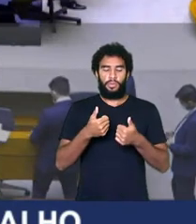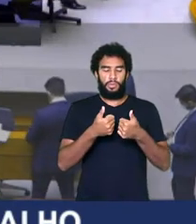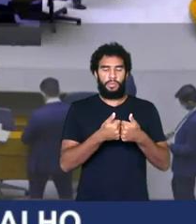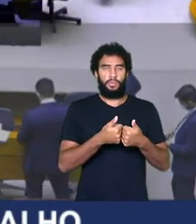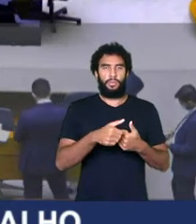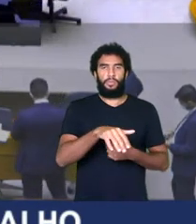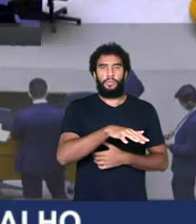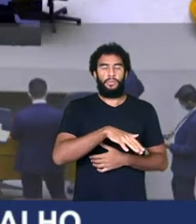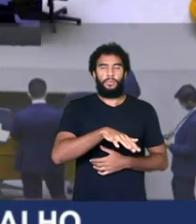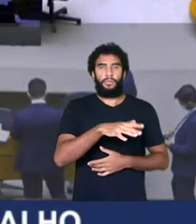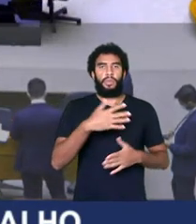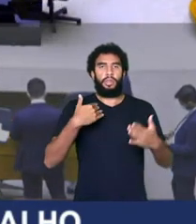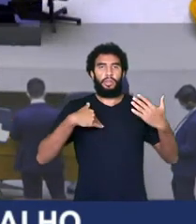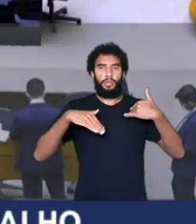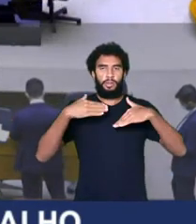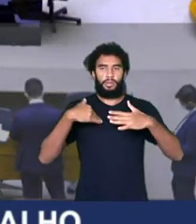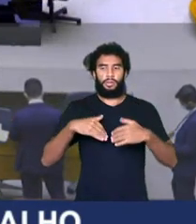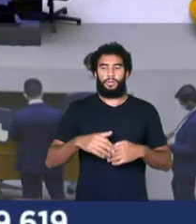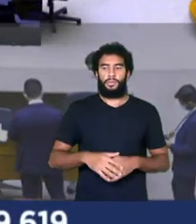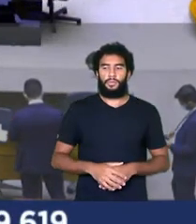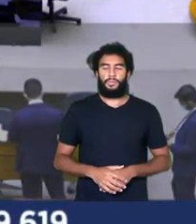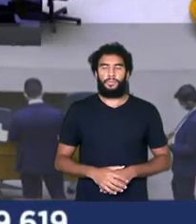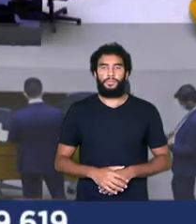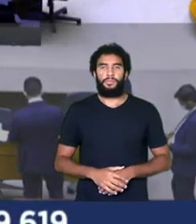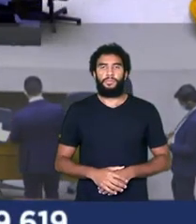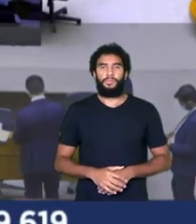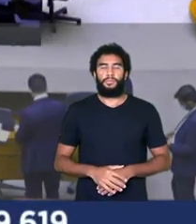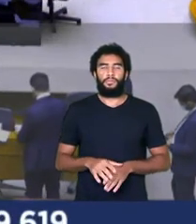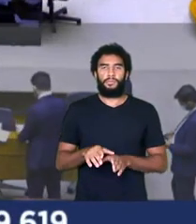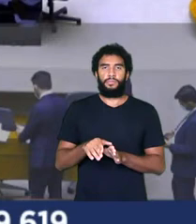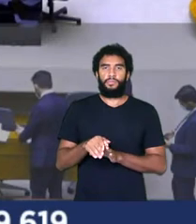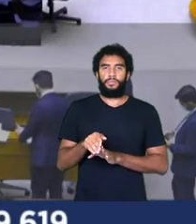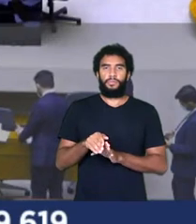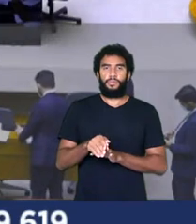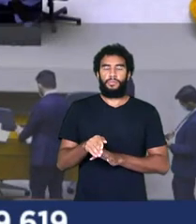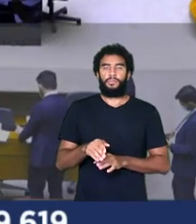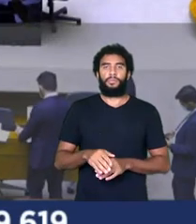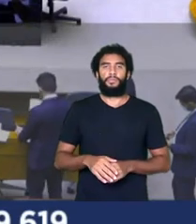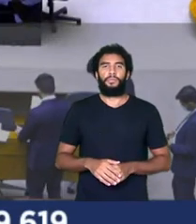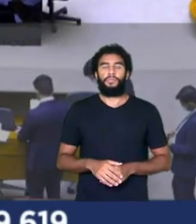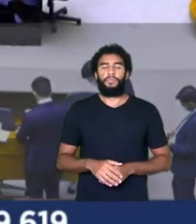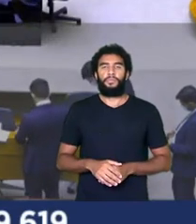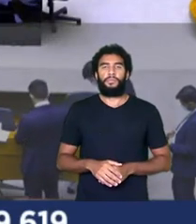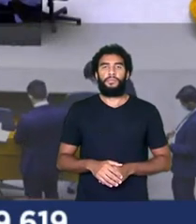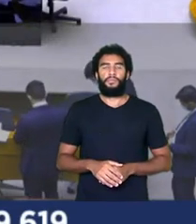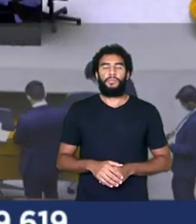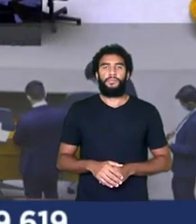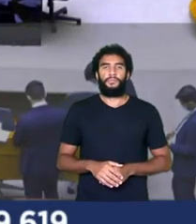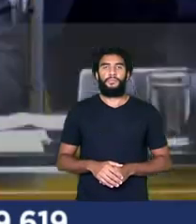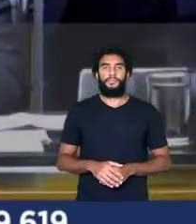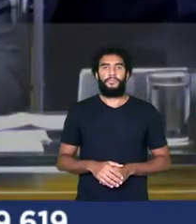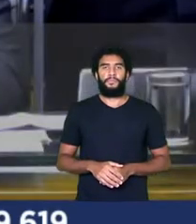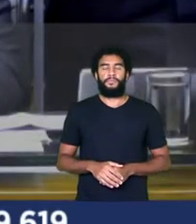QUILÔMETROS DE DISTÂNCIA DE QUALQUER CASSINO INTEGRADO DE COMPLEXO DE LAZER. -- [PRESIDENTE]: ORIENTAÇÃO DE BANCADA. COMO